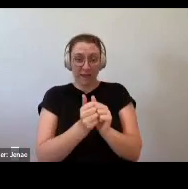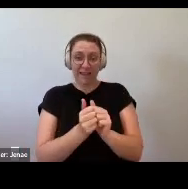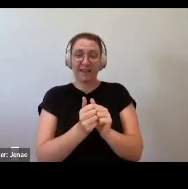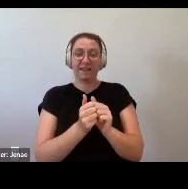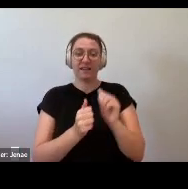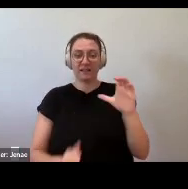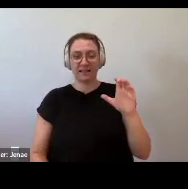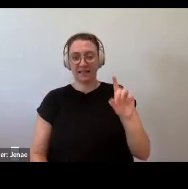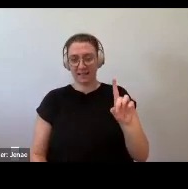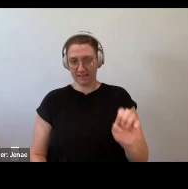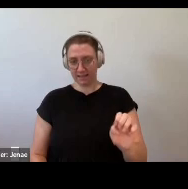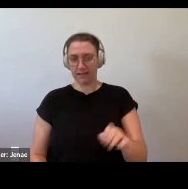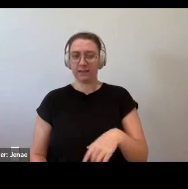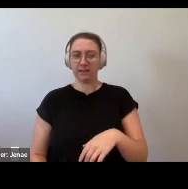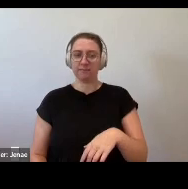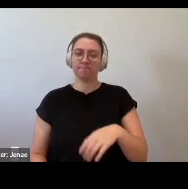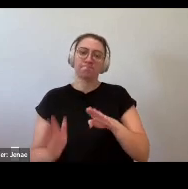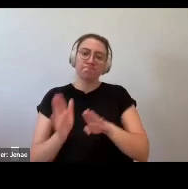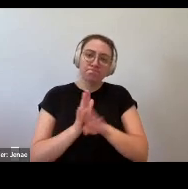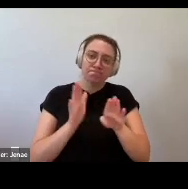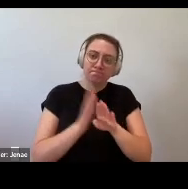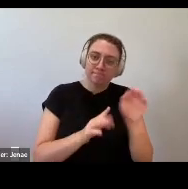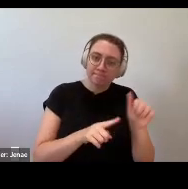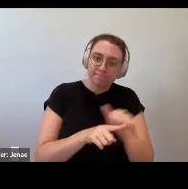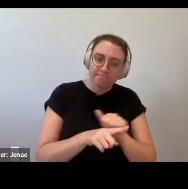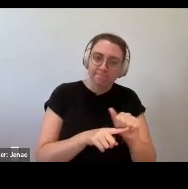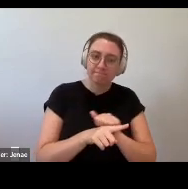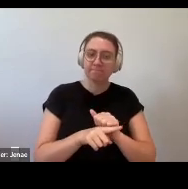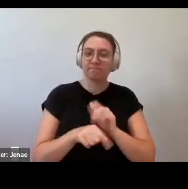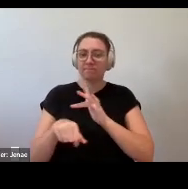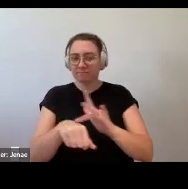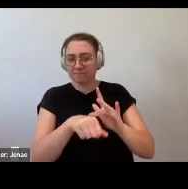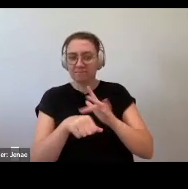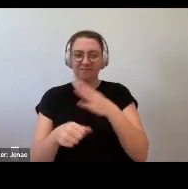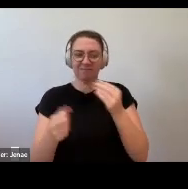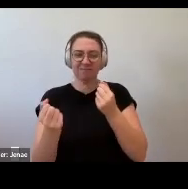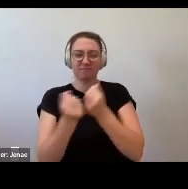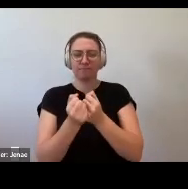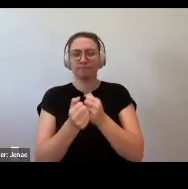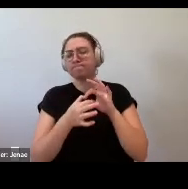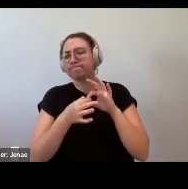brindamos capacitación, desarrollamos recursos y brindamos apoyo en torno a la participación familiar,